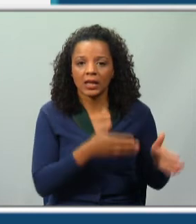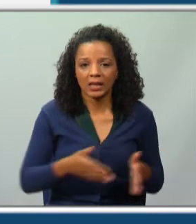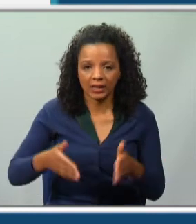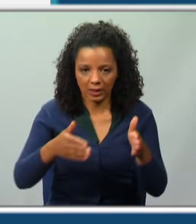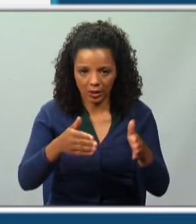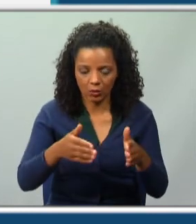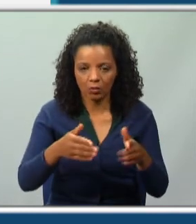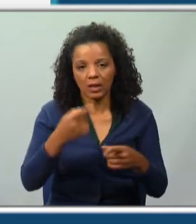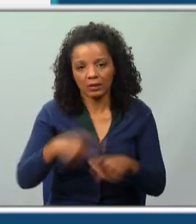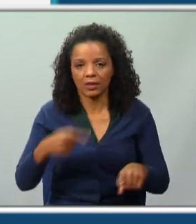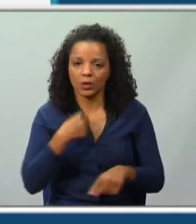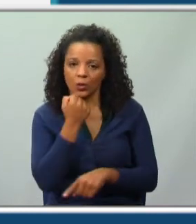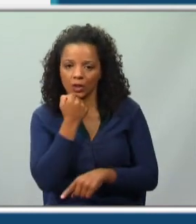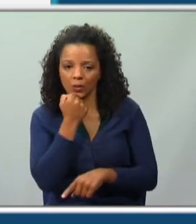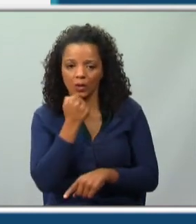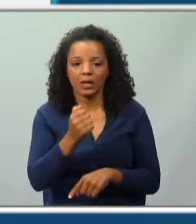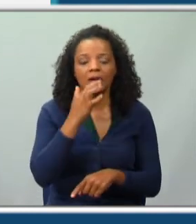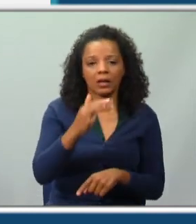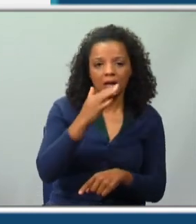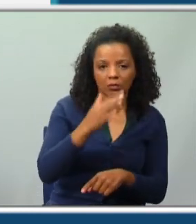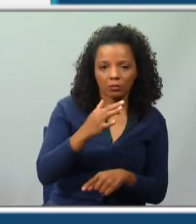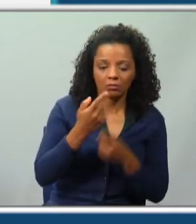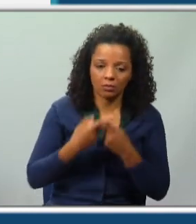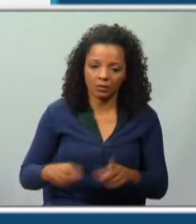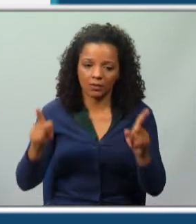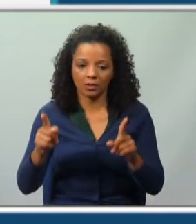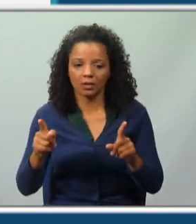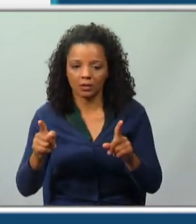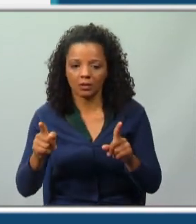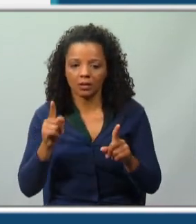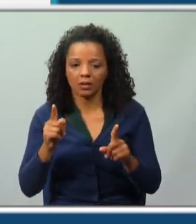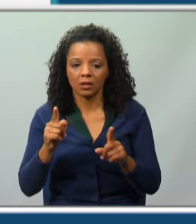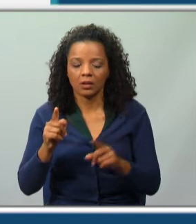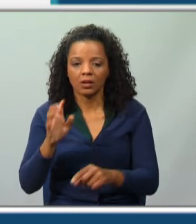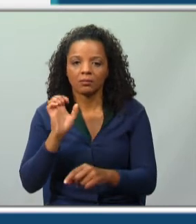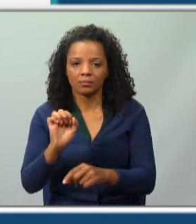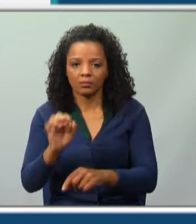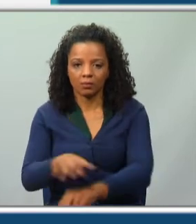canto de cantar diferente de canto parte de um poema 唱歌唱歌不同於唱歌部分從一首詩